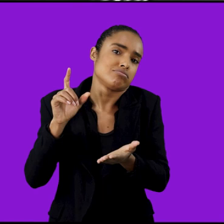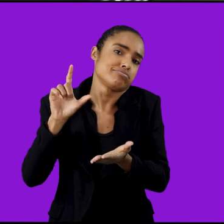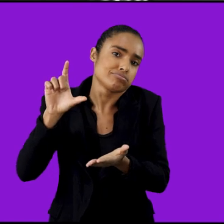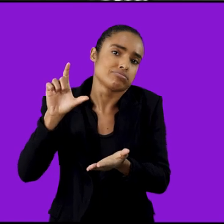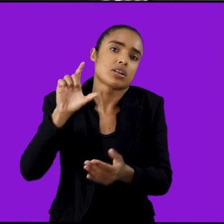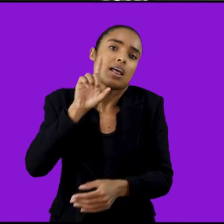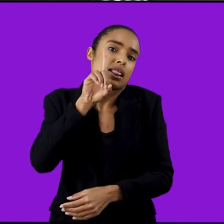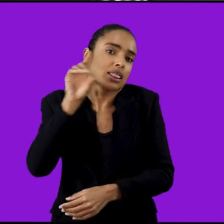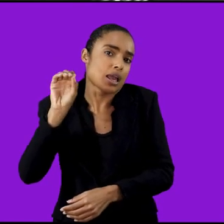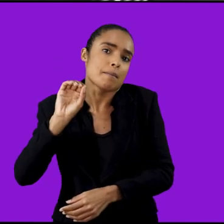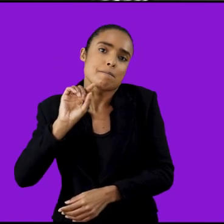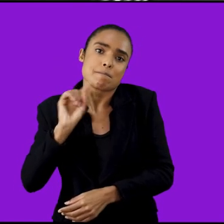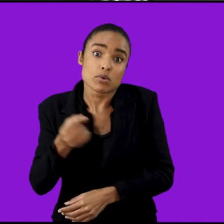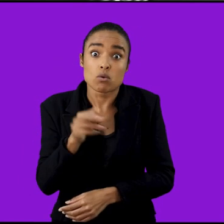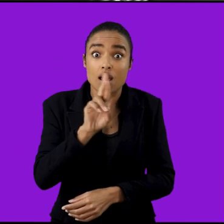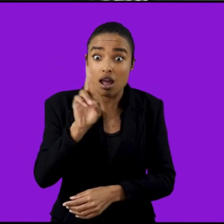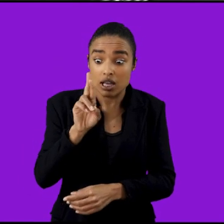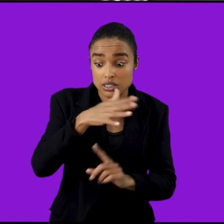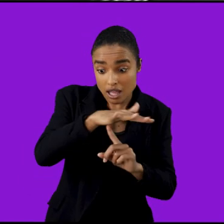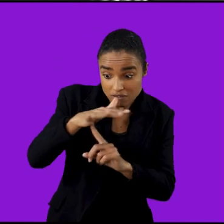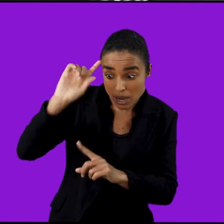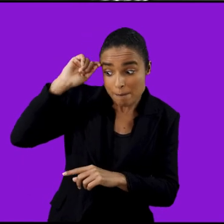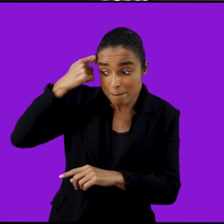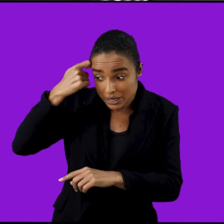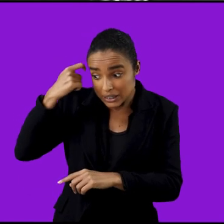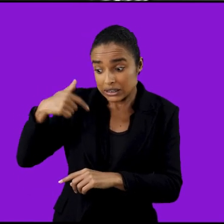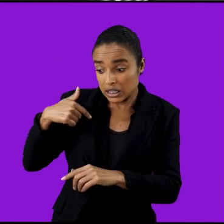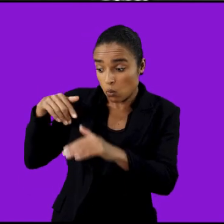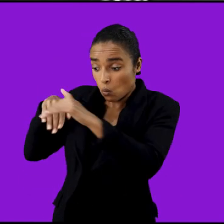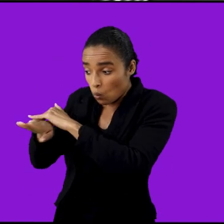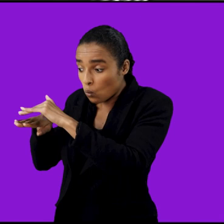não ia ter renda depois? Eu aplicava esse dinheiro pra isso ficar me sustentando durante